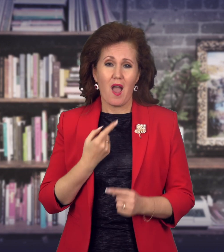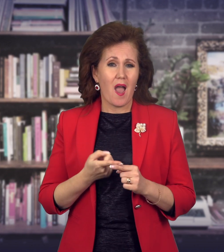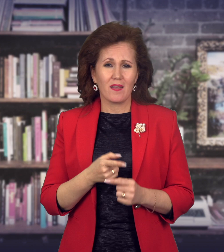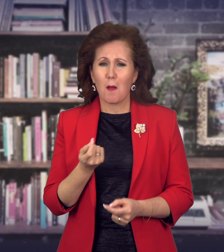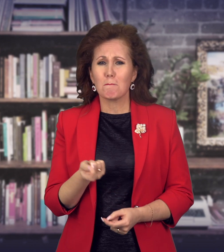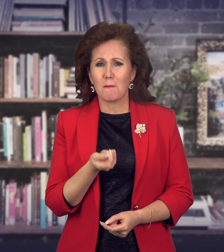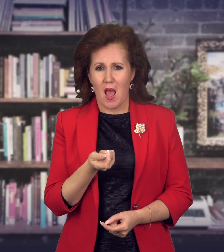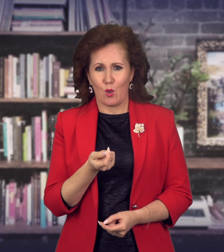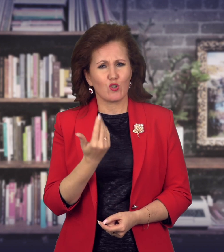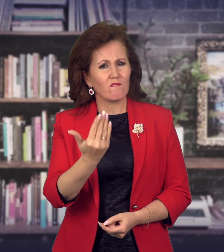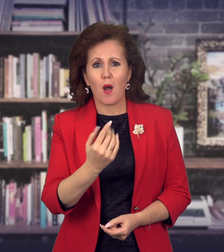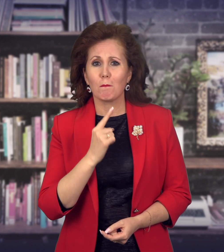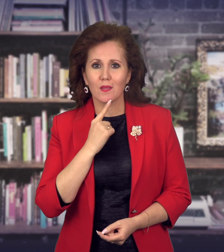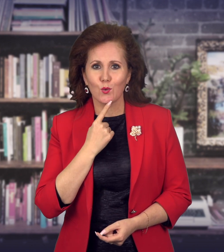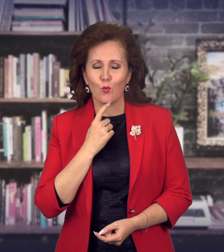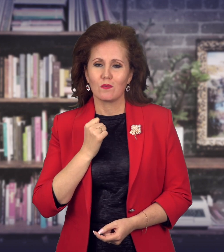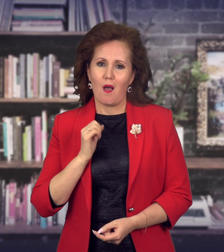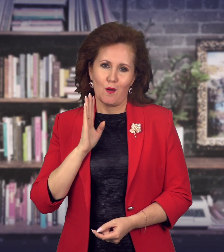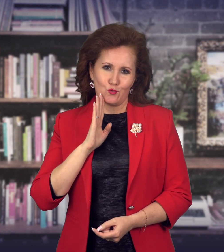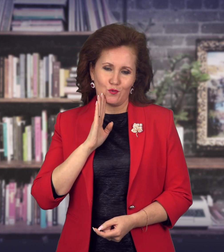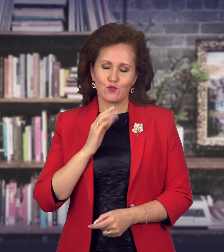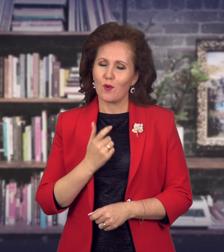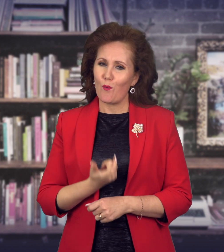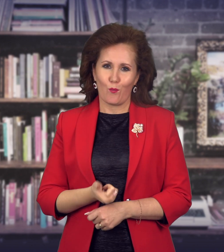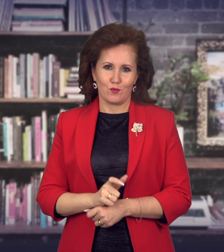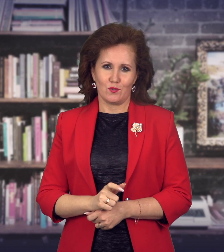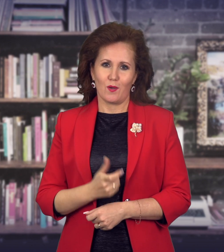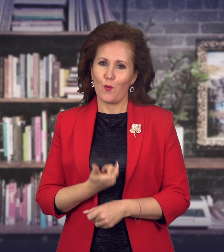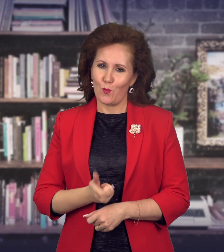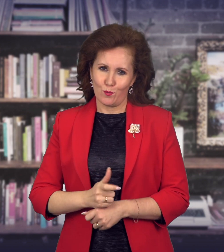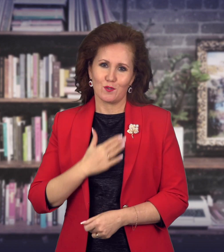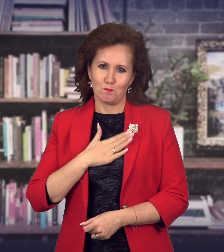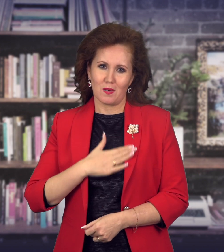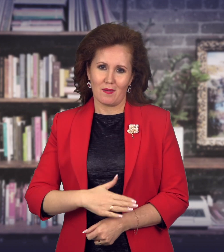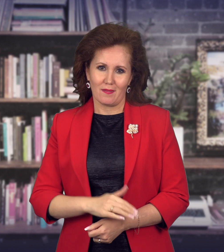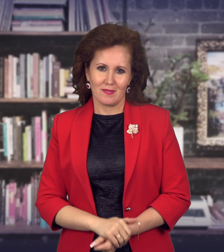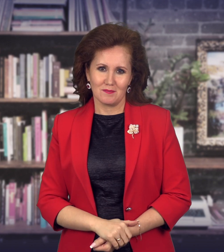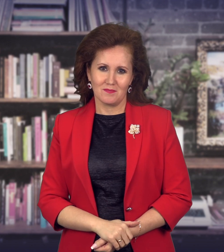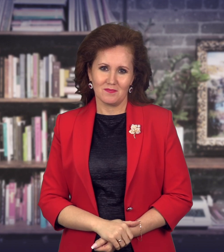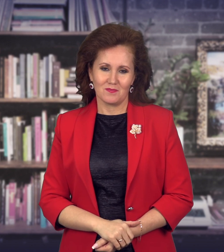Это мелочь, вам сказать не трудно! А ей будет очень-очень приятно!